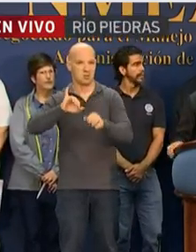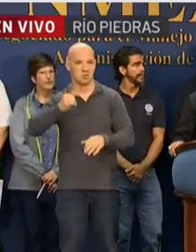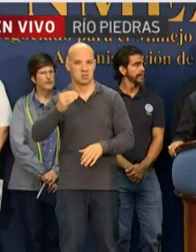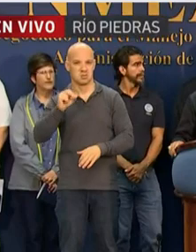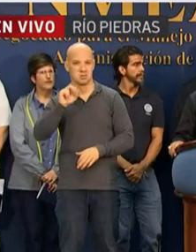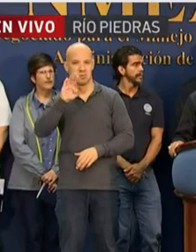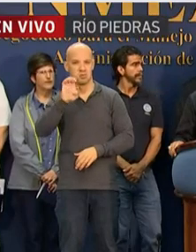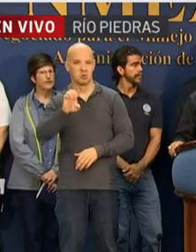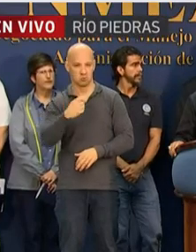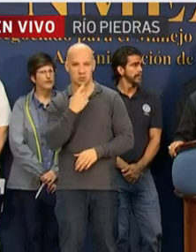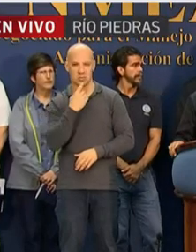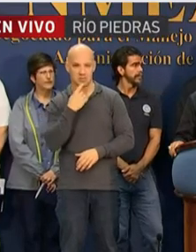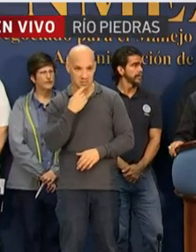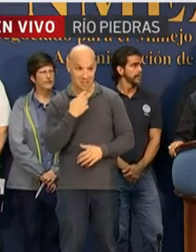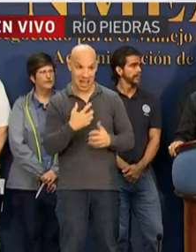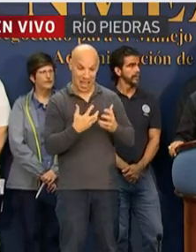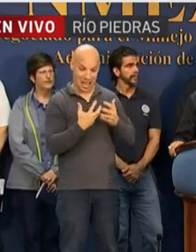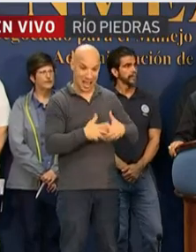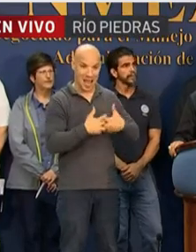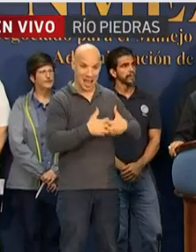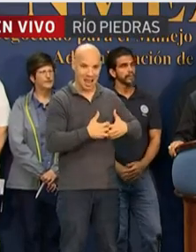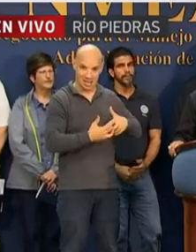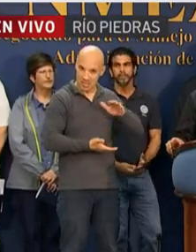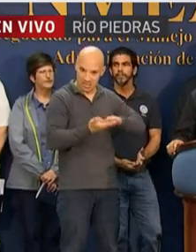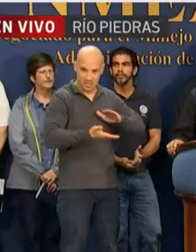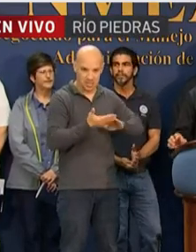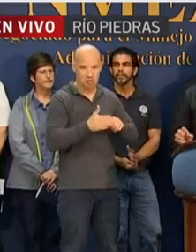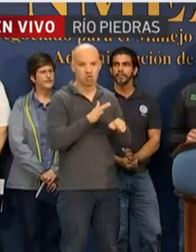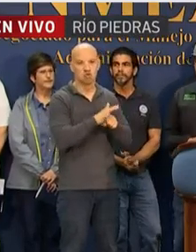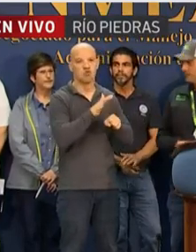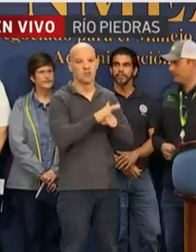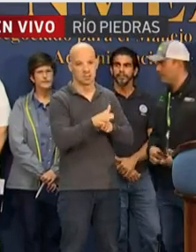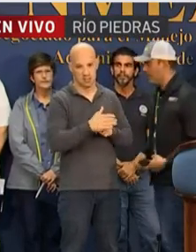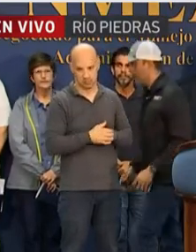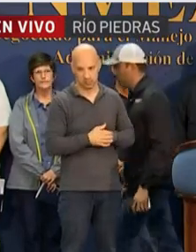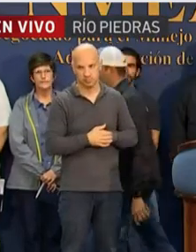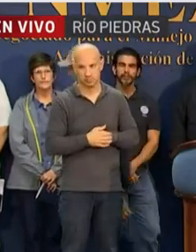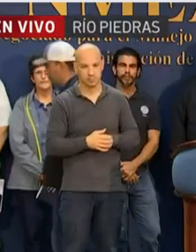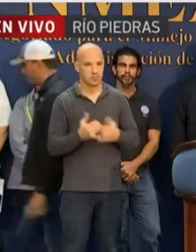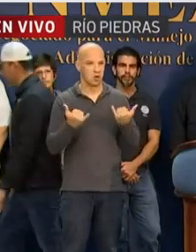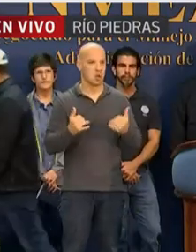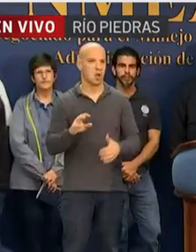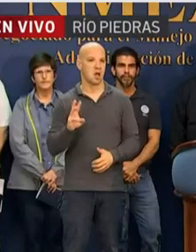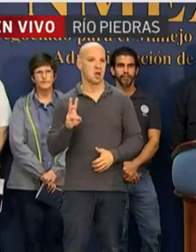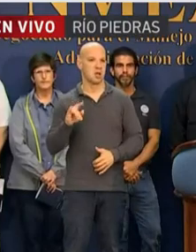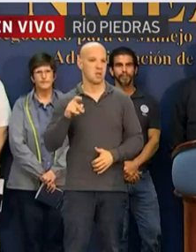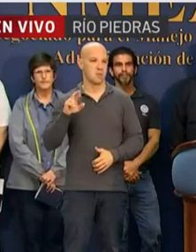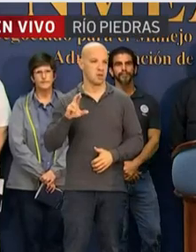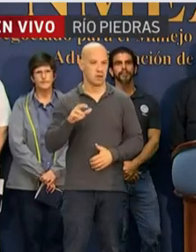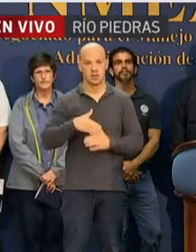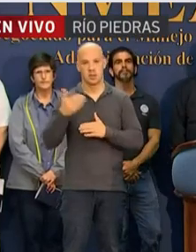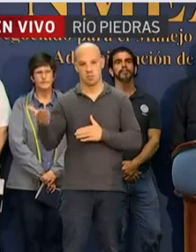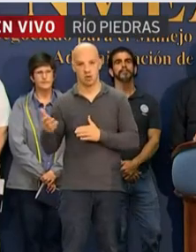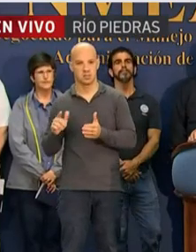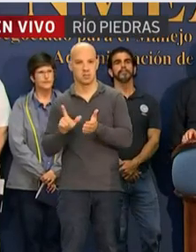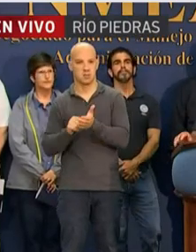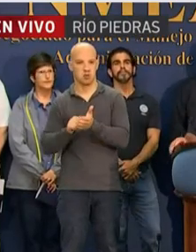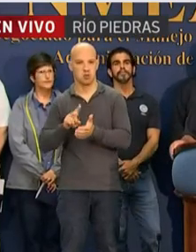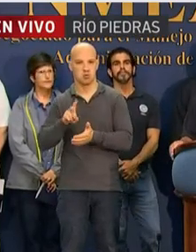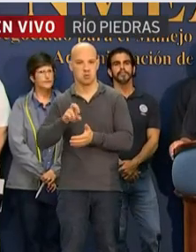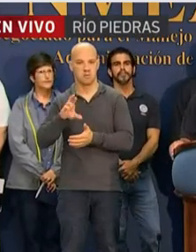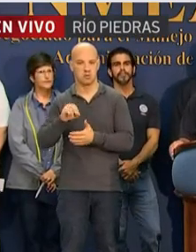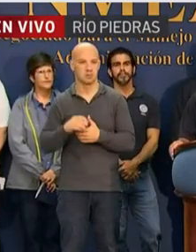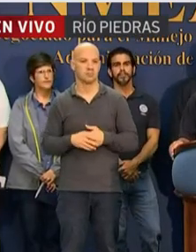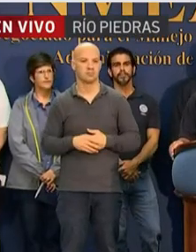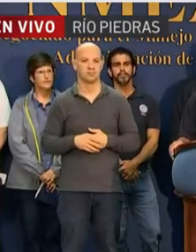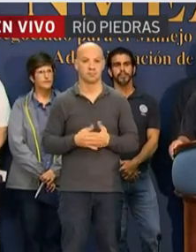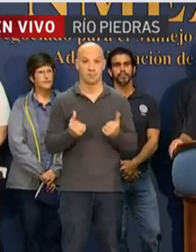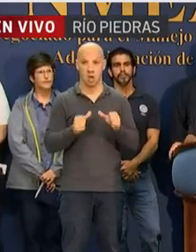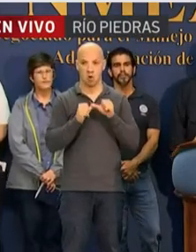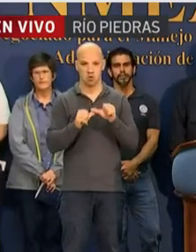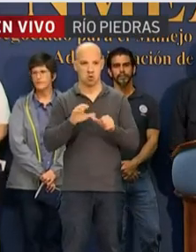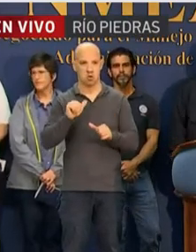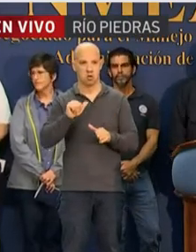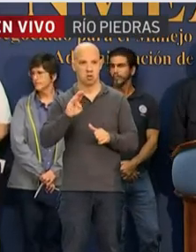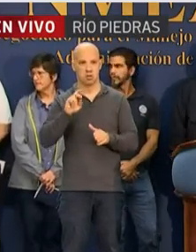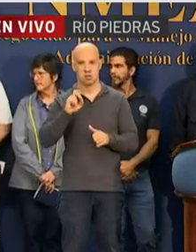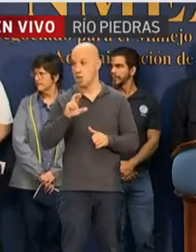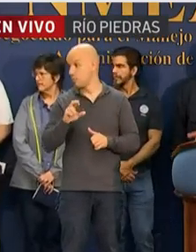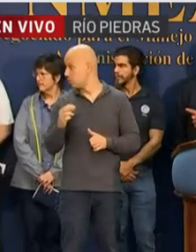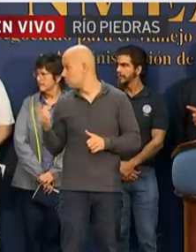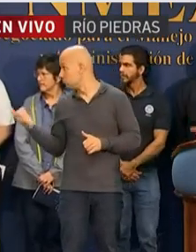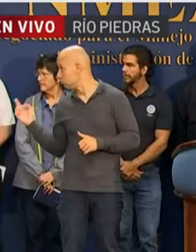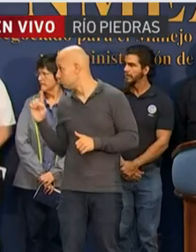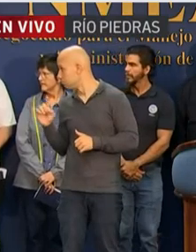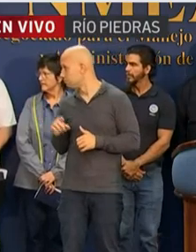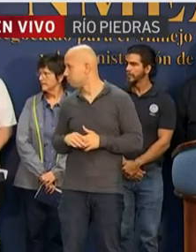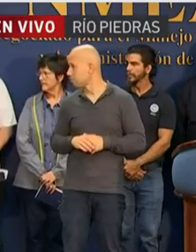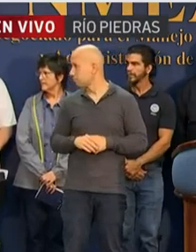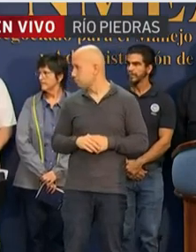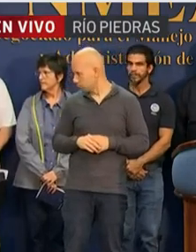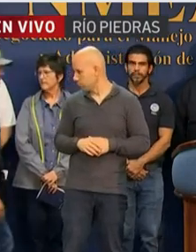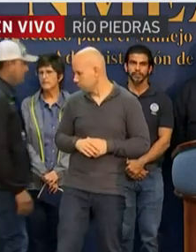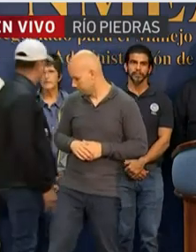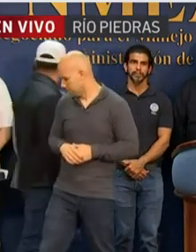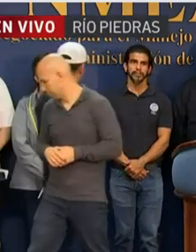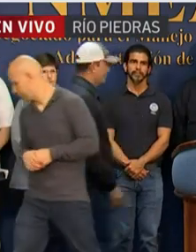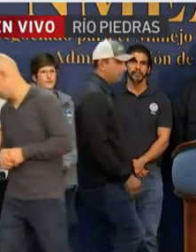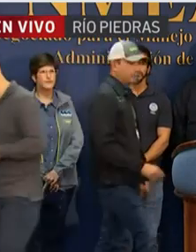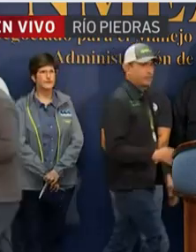1 VEZ QUE PASEN EVENTO,